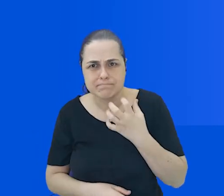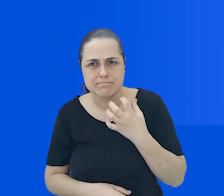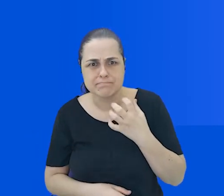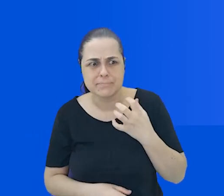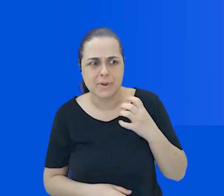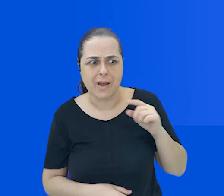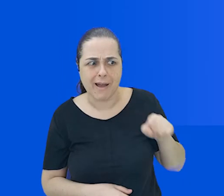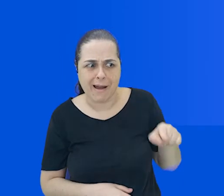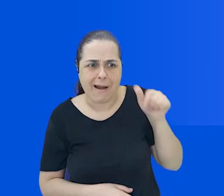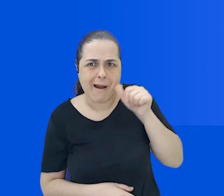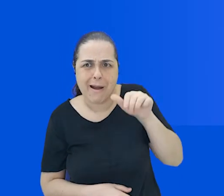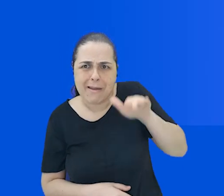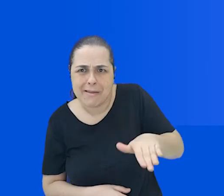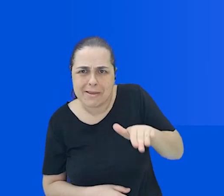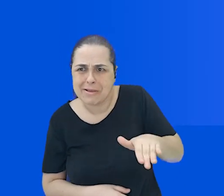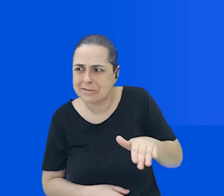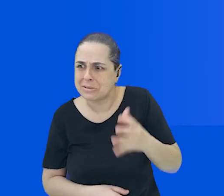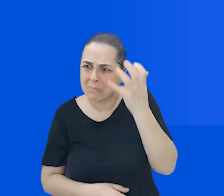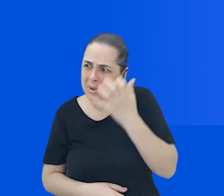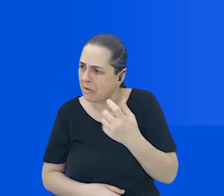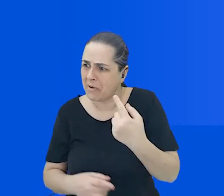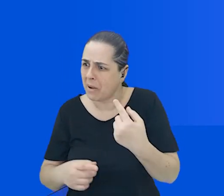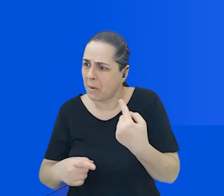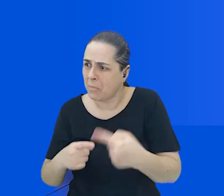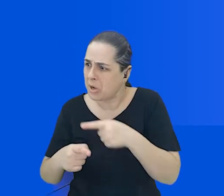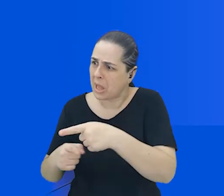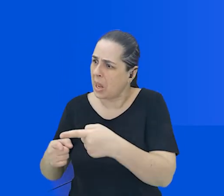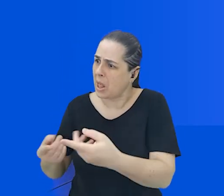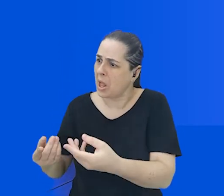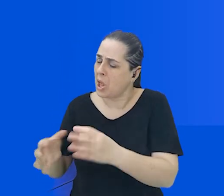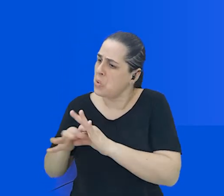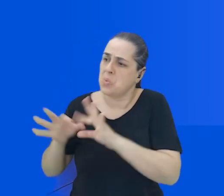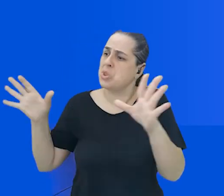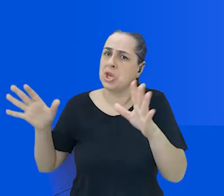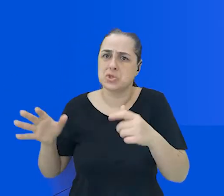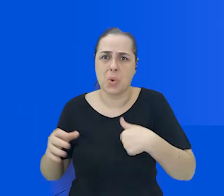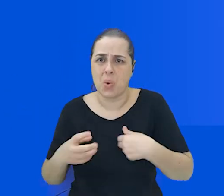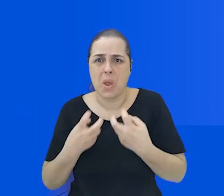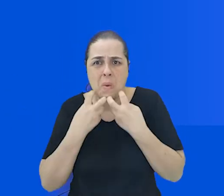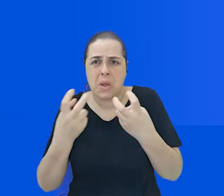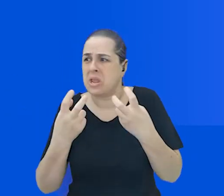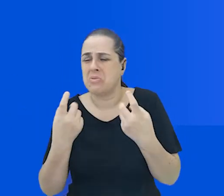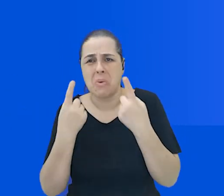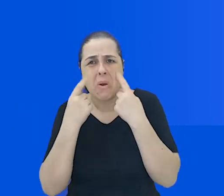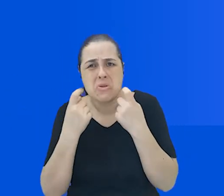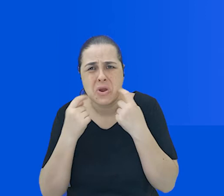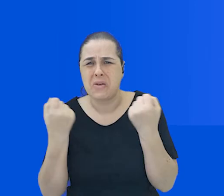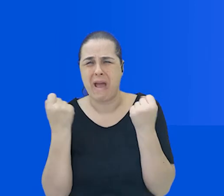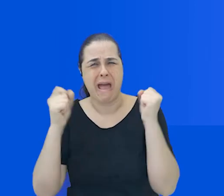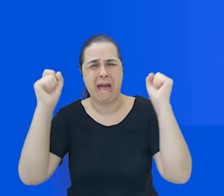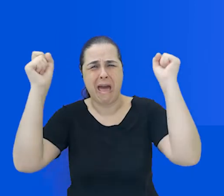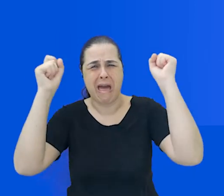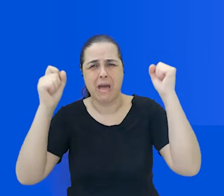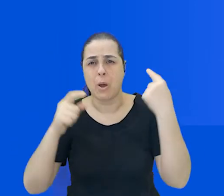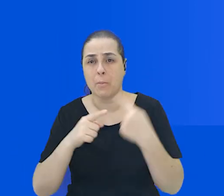aquilo que eu queria naquele momento. Como? Como? É o fim do mundo! Eu choro, grito, esperneio, me expresso. Porque a criança, ela percebeu